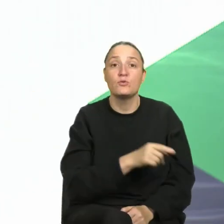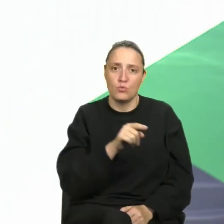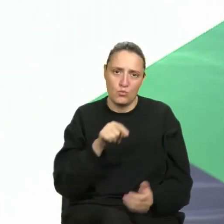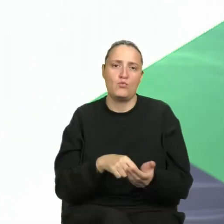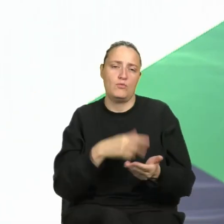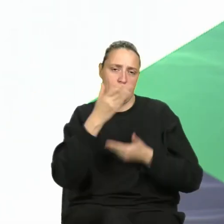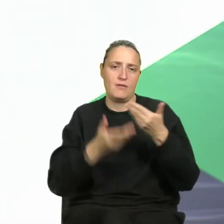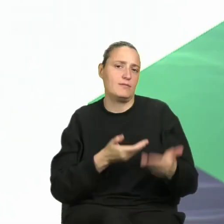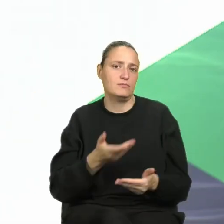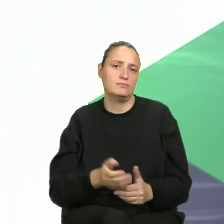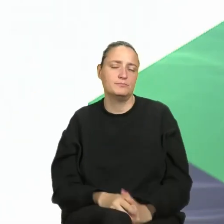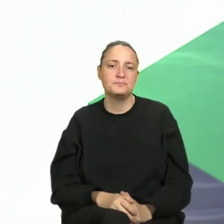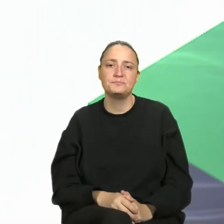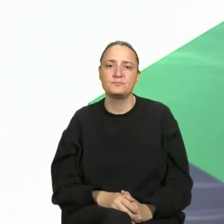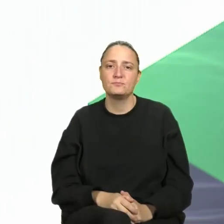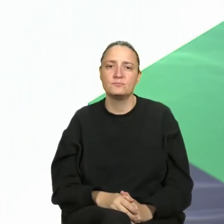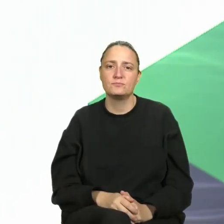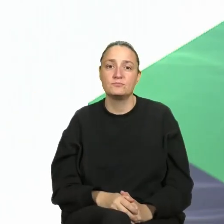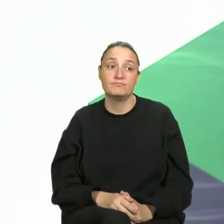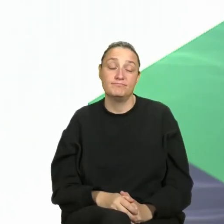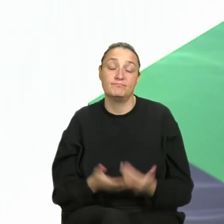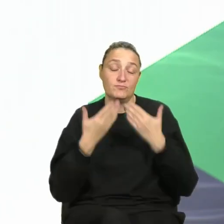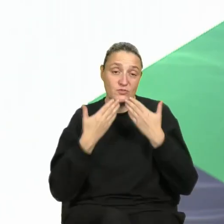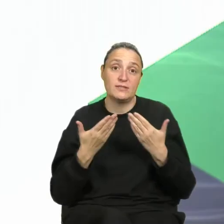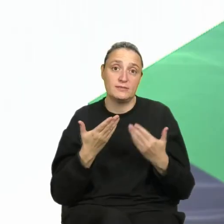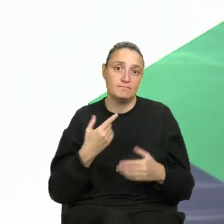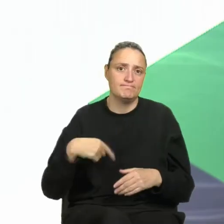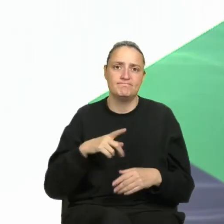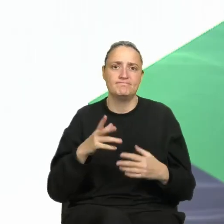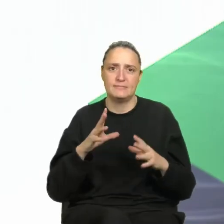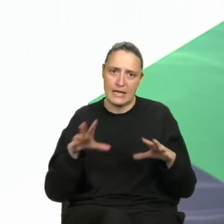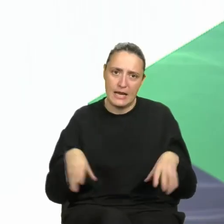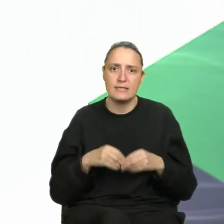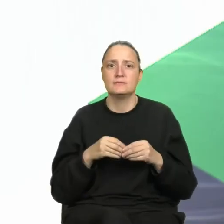że tak naprawdę możemy razem stworzyć zupełnie różną perspektywę